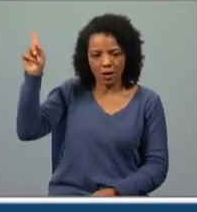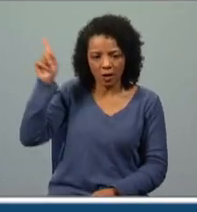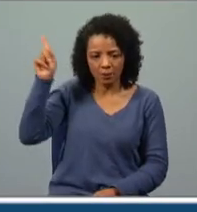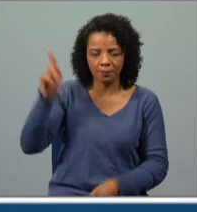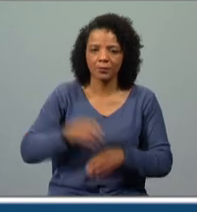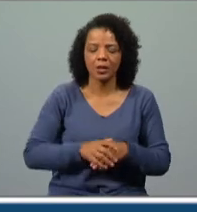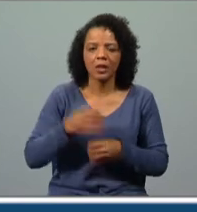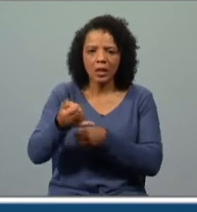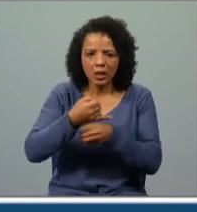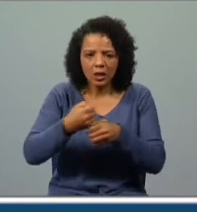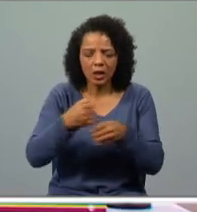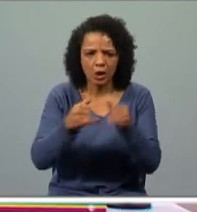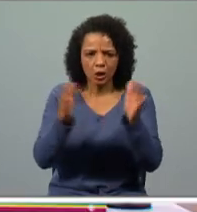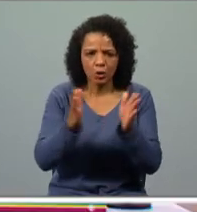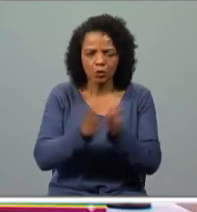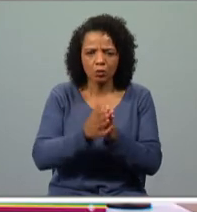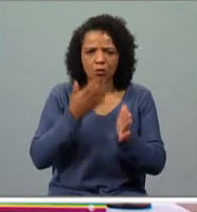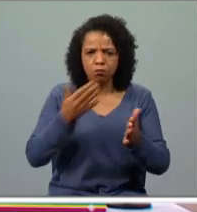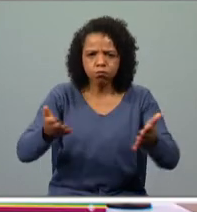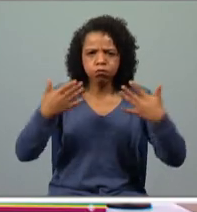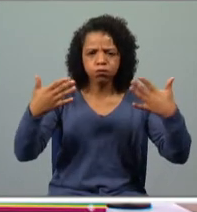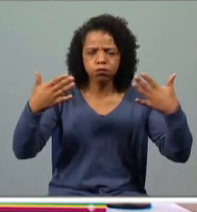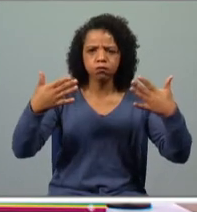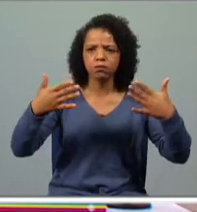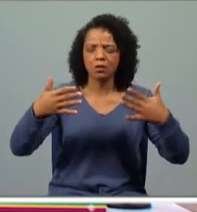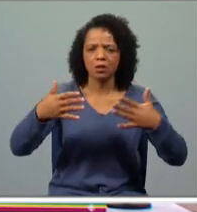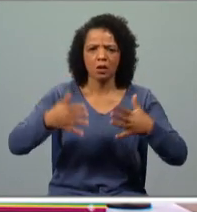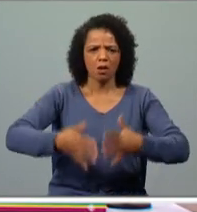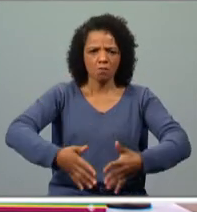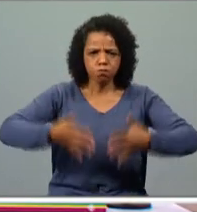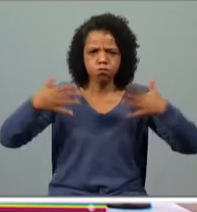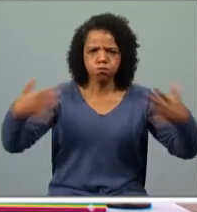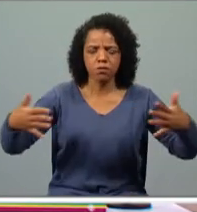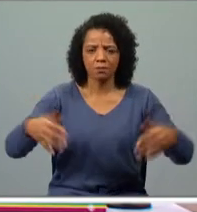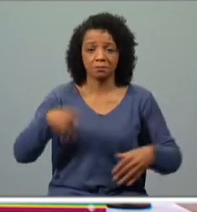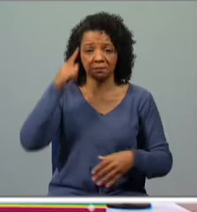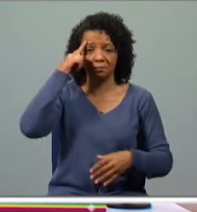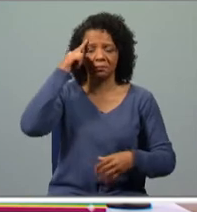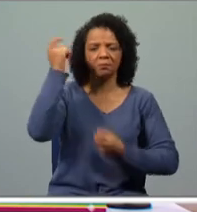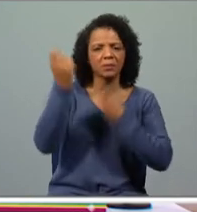gigantesco onde tudo era enorme o Luiz pensava que ir onde eles tinham apertado 巨大的，一切都是巨大的路易斯想去他們擠過的地方